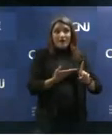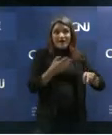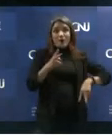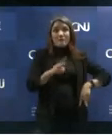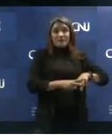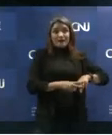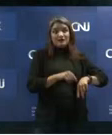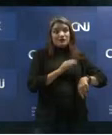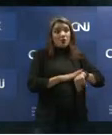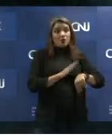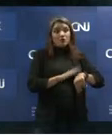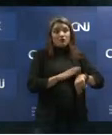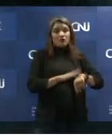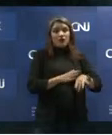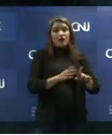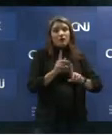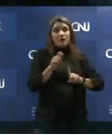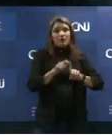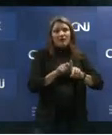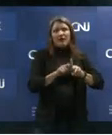alguns meses ou oito meses, um anos parado